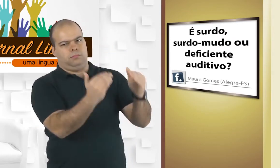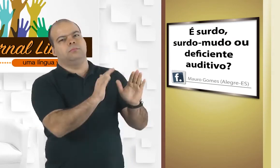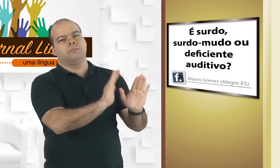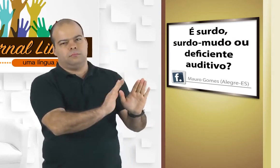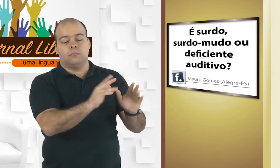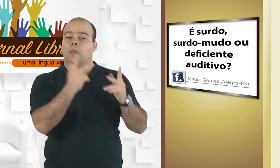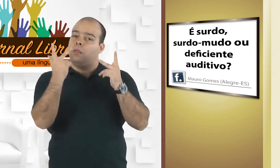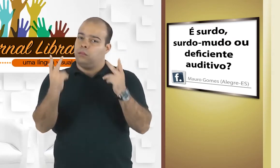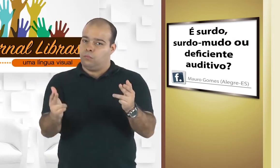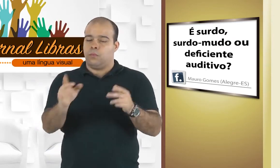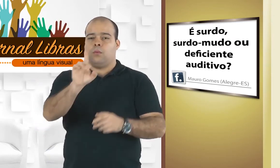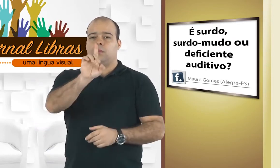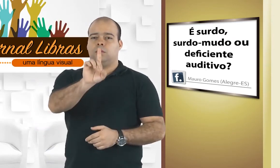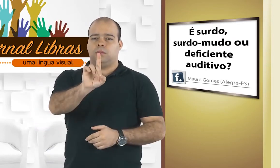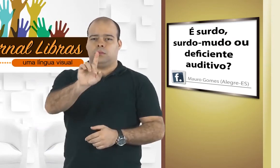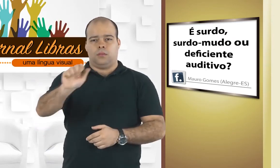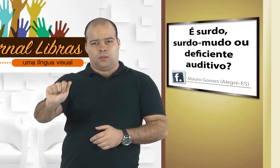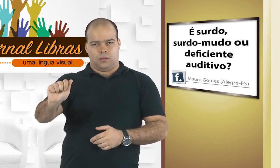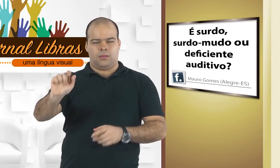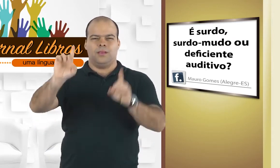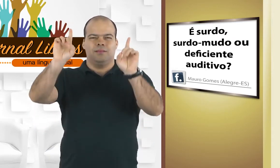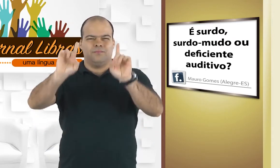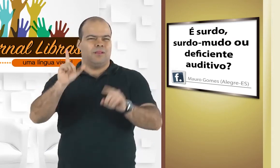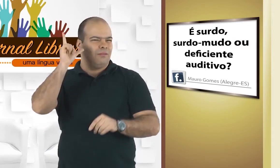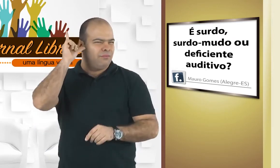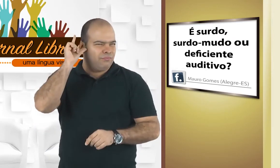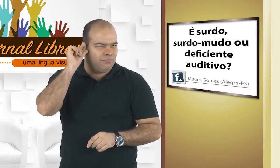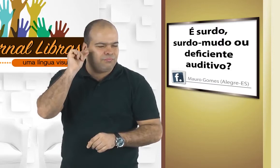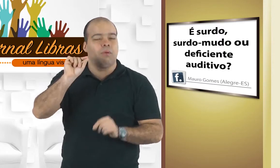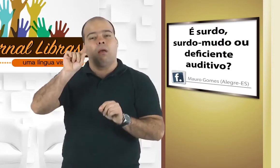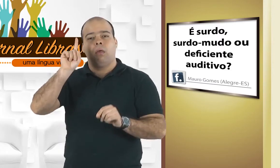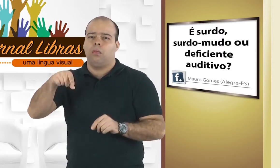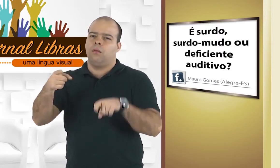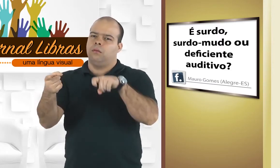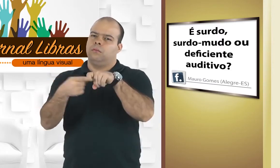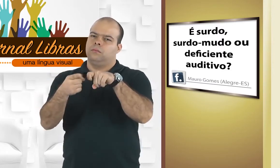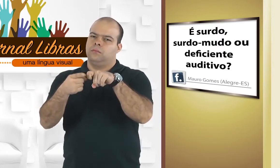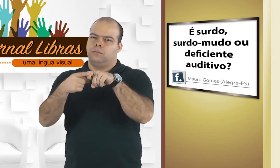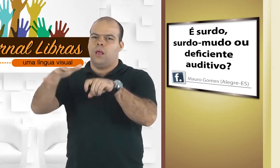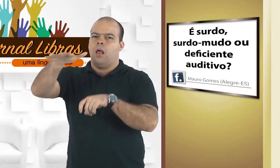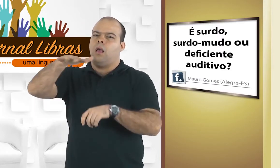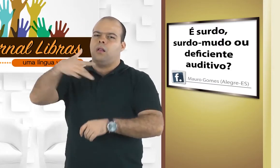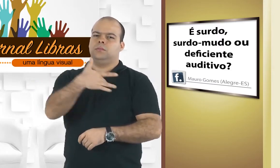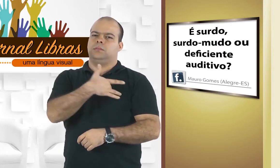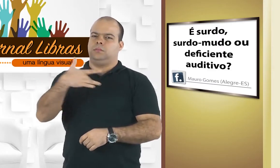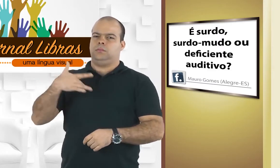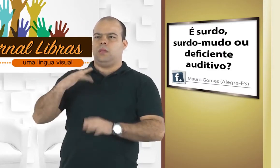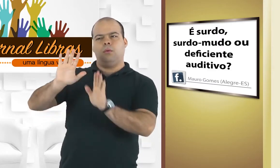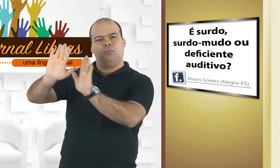As palavras deficiência auditiva, são muito utilizadas na área da saúde que vai trabalhar